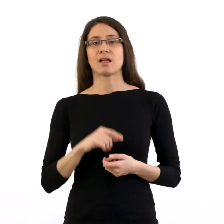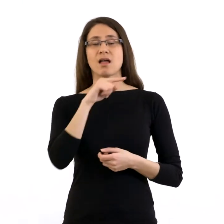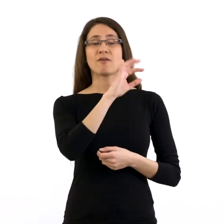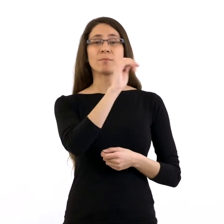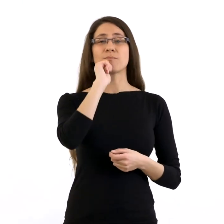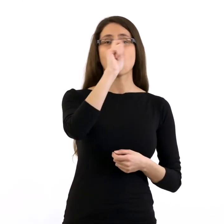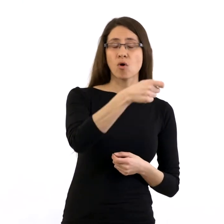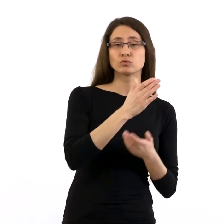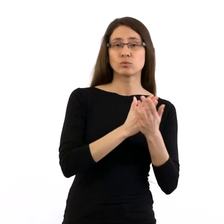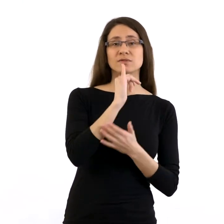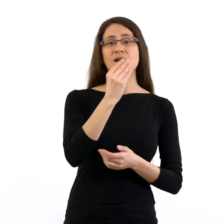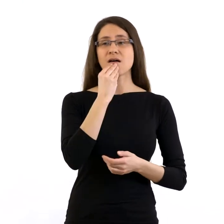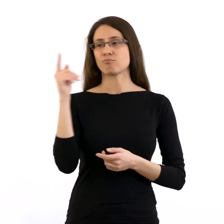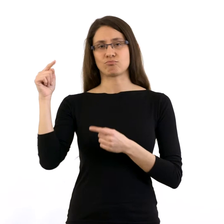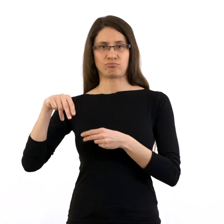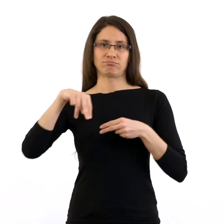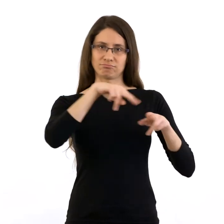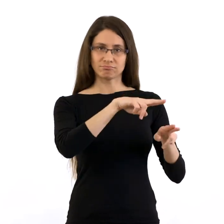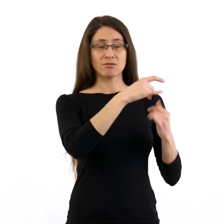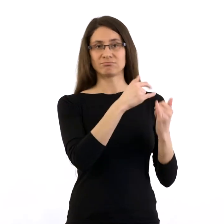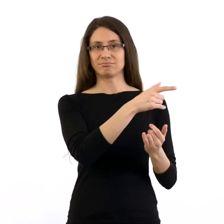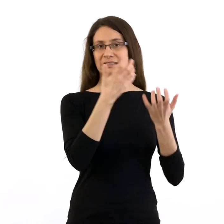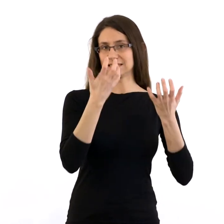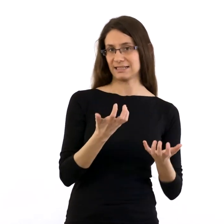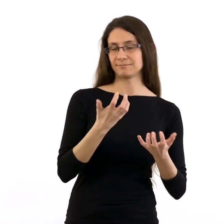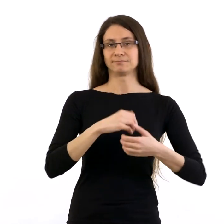zwrot kosztów podróży służbowych i diet (o ile wolontariusz nie zwolni z tego obowiązku organizacji),